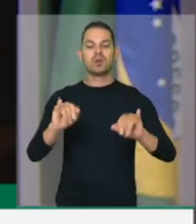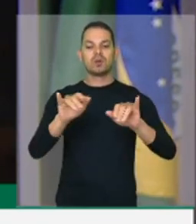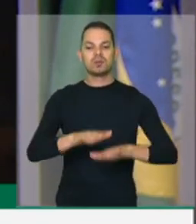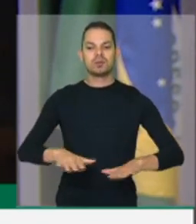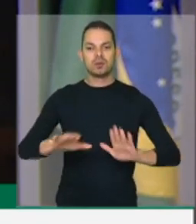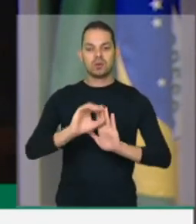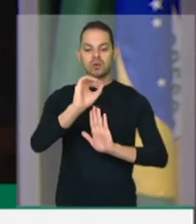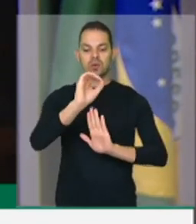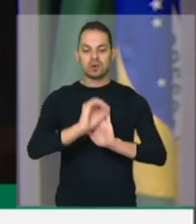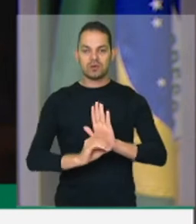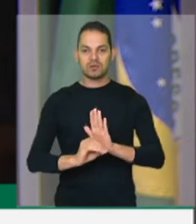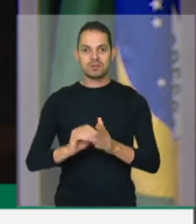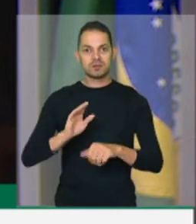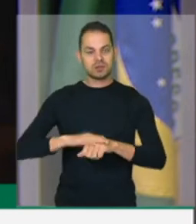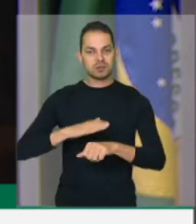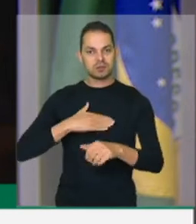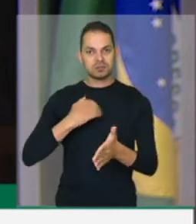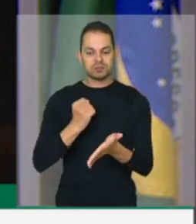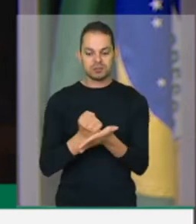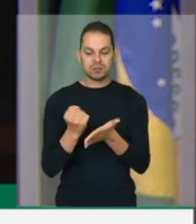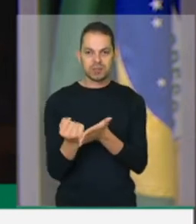PÚBLICO O OFÍCIO QUE PROTOCOLEI JUNTO AO MINISTÉRIO DA INFRAESTRUTURA, AO MINISTRO TARCÍSIO PARA QUE